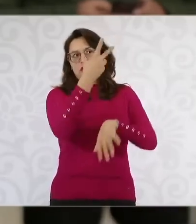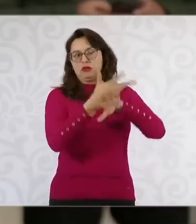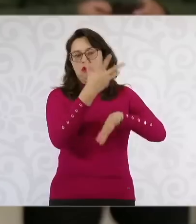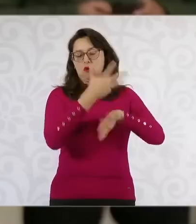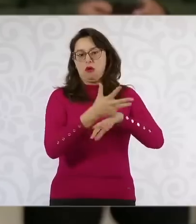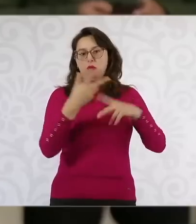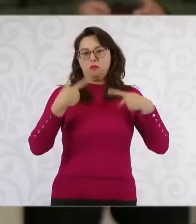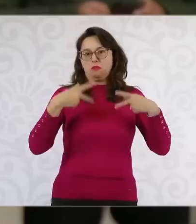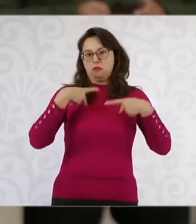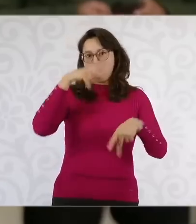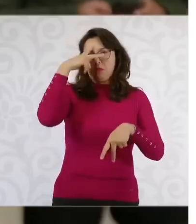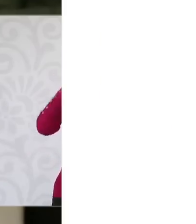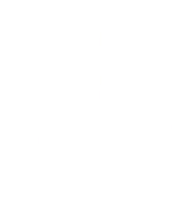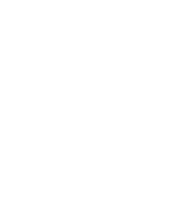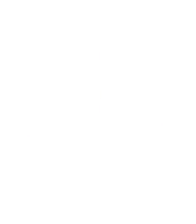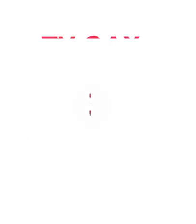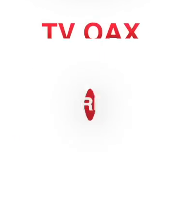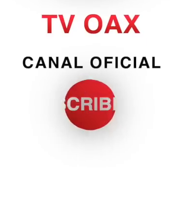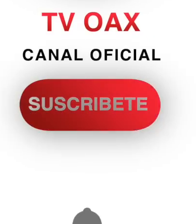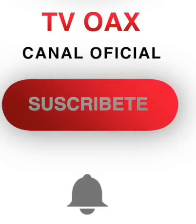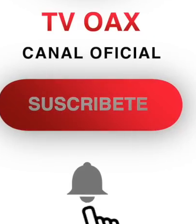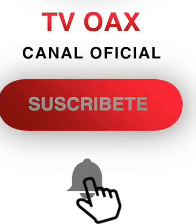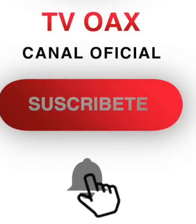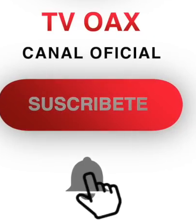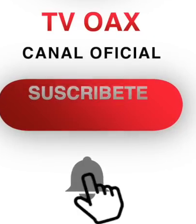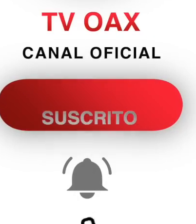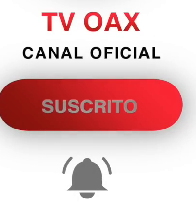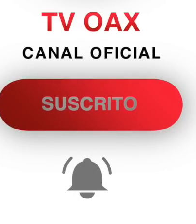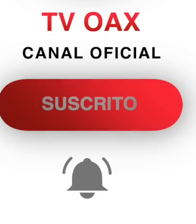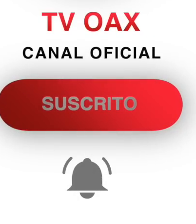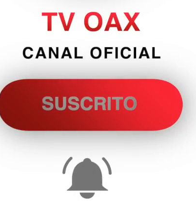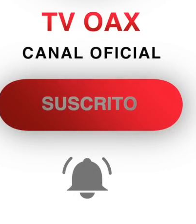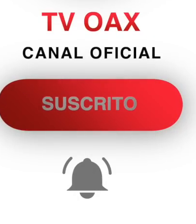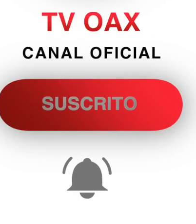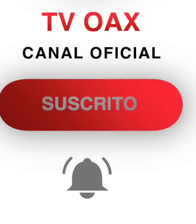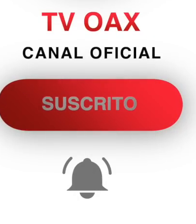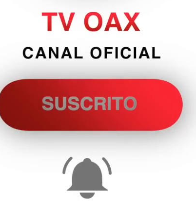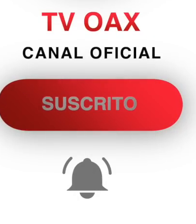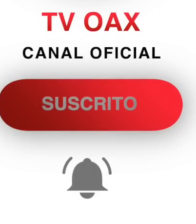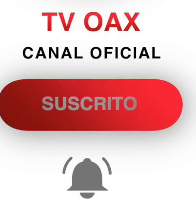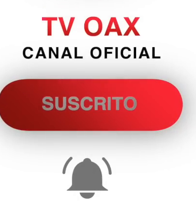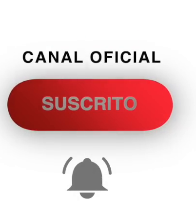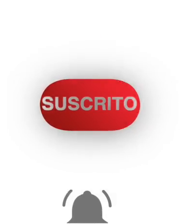a una eventual o lo que pudiera ocurrir qué es lo que han planeado entre la federación